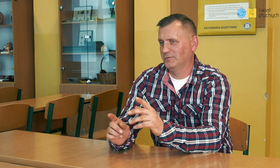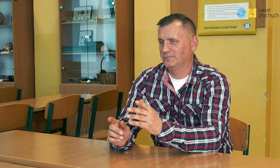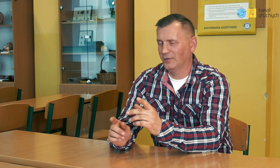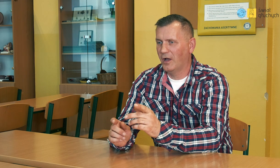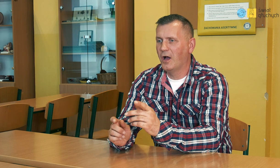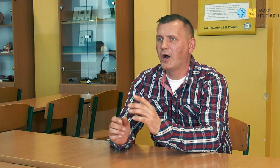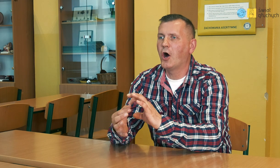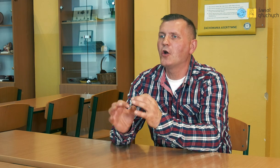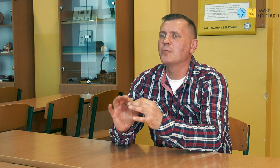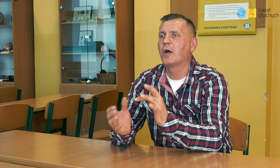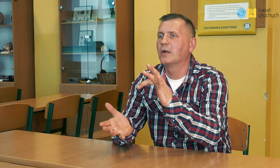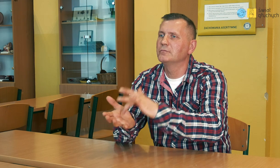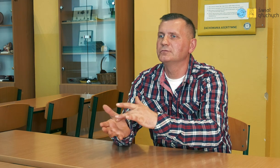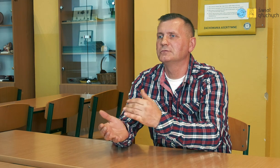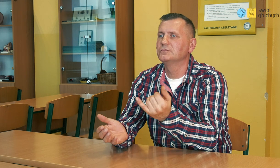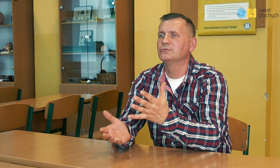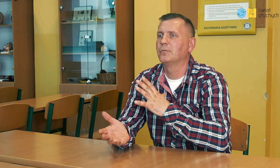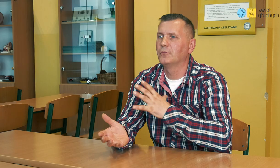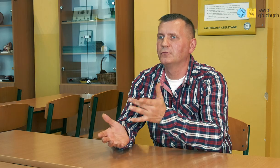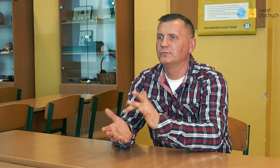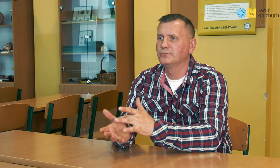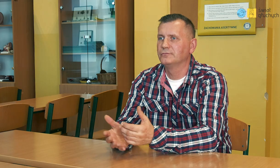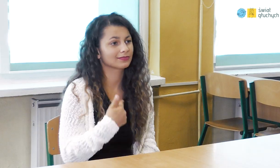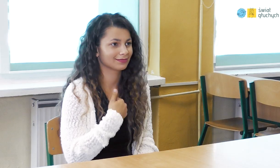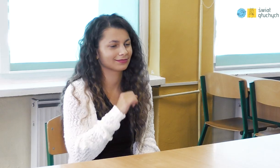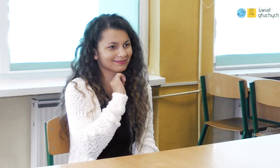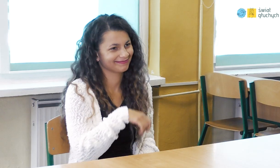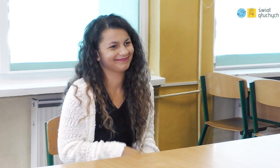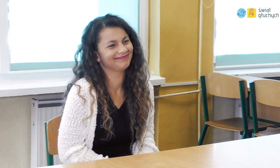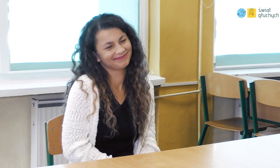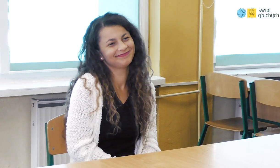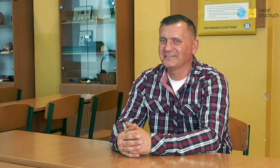W podstawówce gdzie jeździłaś na olimpiady? W ogóle nie jeździłam.